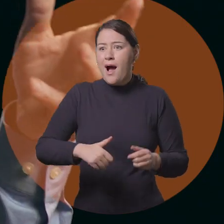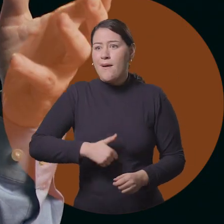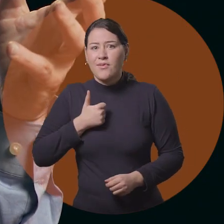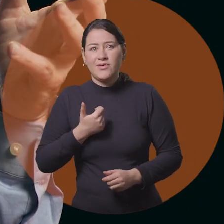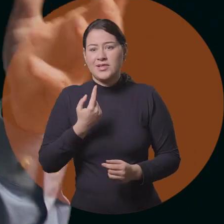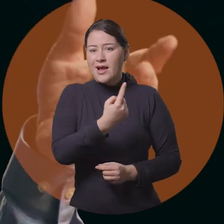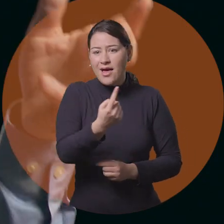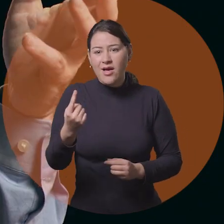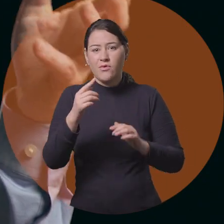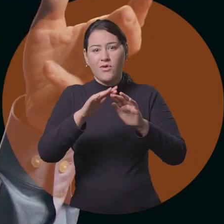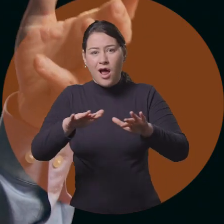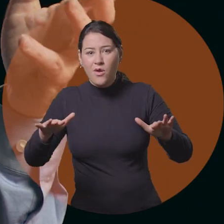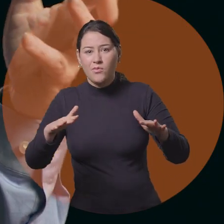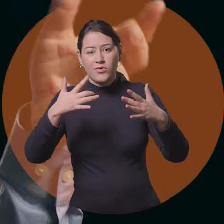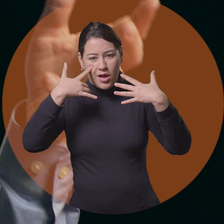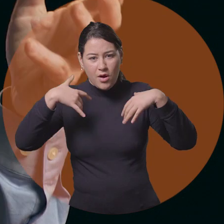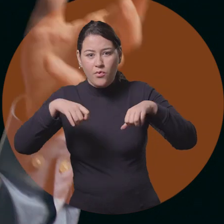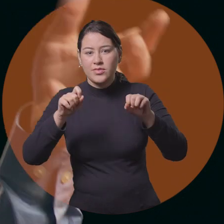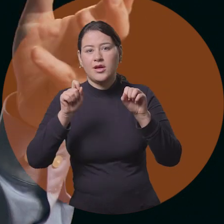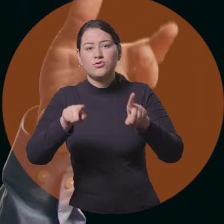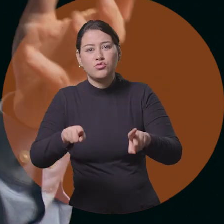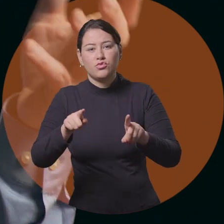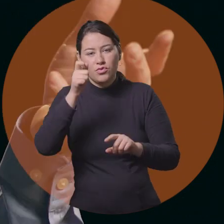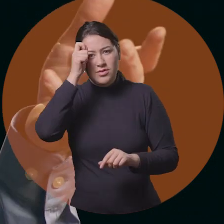de esos alumnos consiga encontrar cuál es su talento.